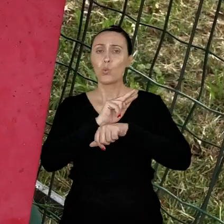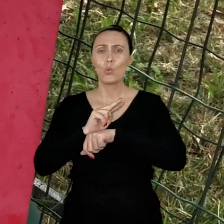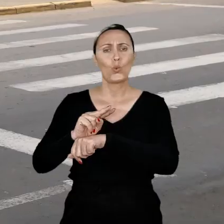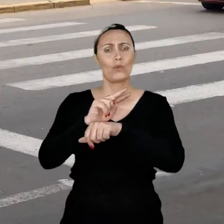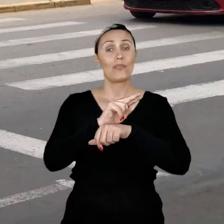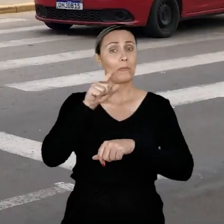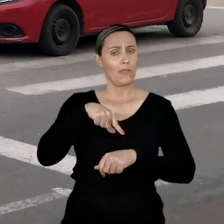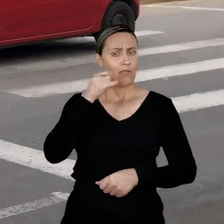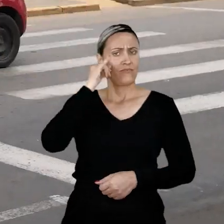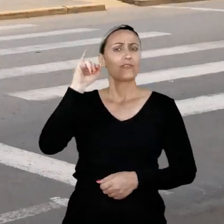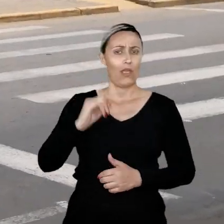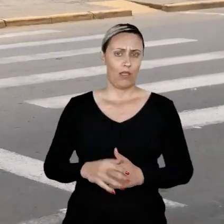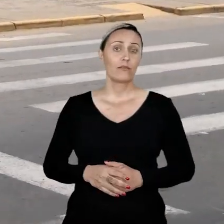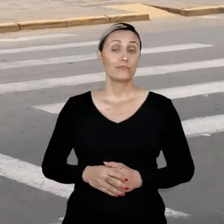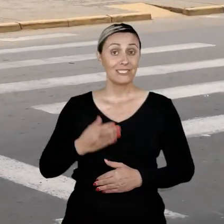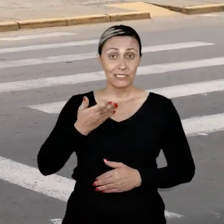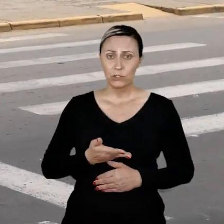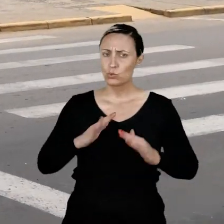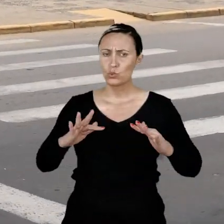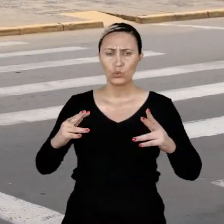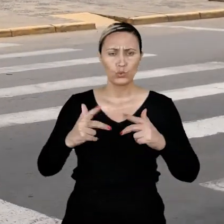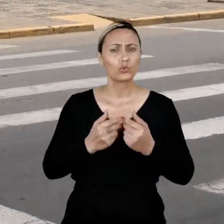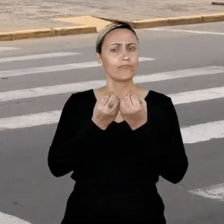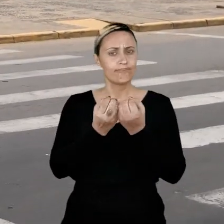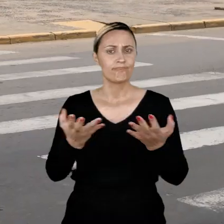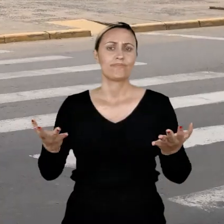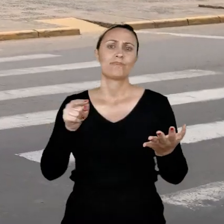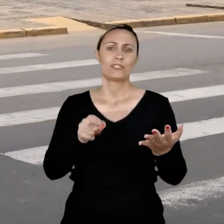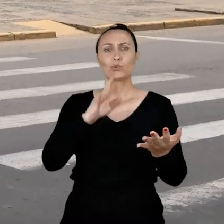Tudo isso está disponível de forma universal e gratuita pelo SUS